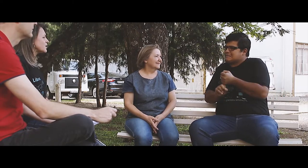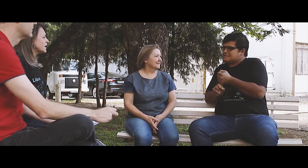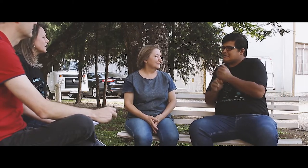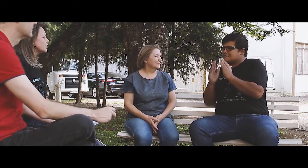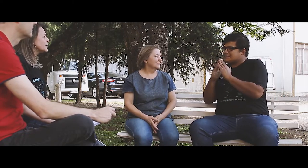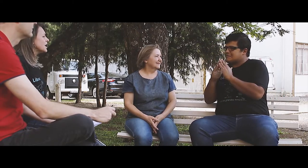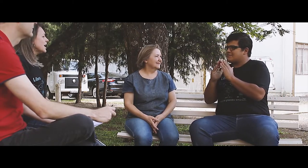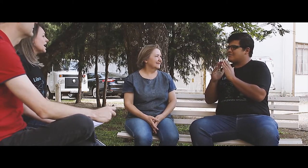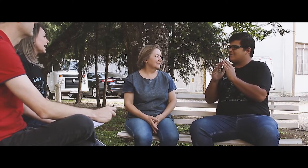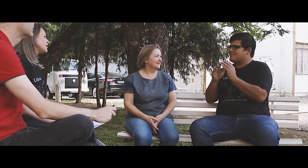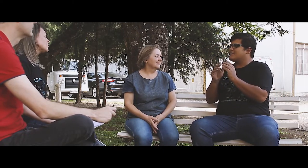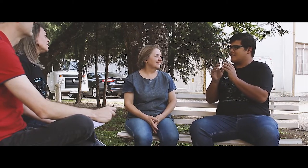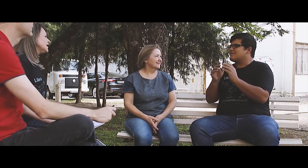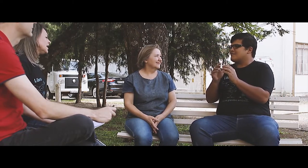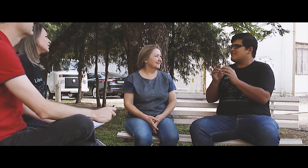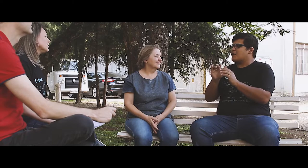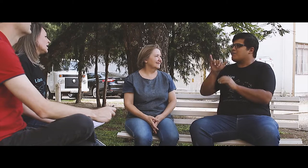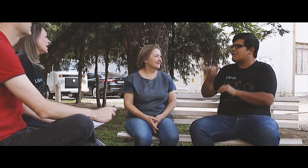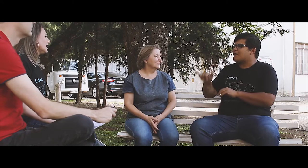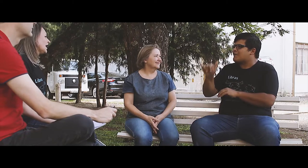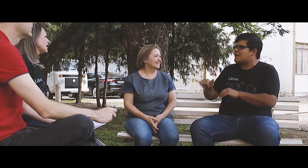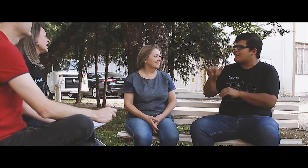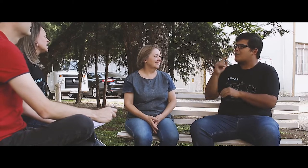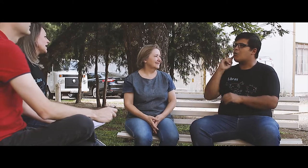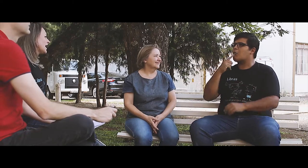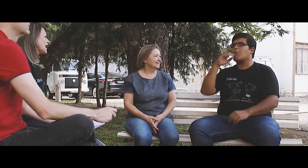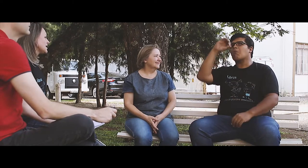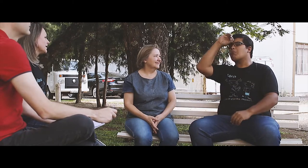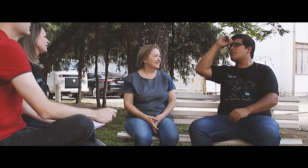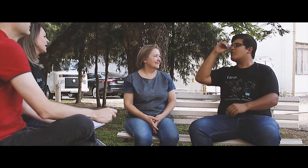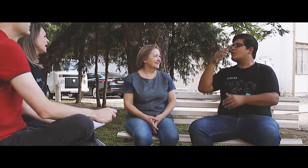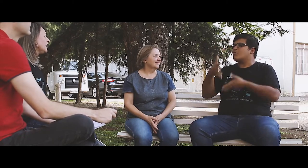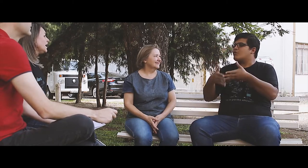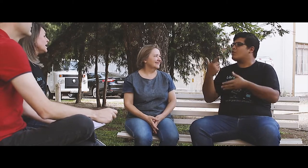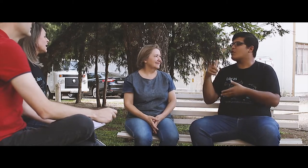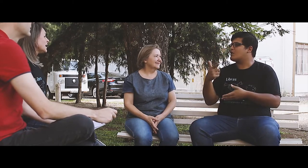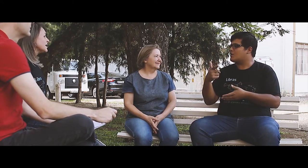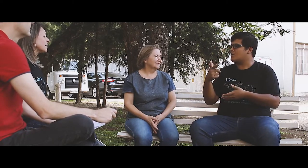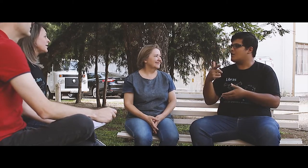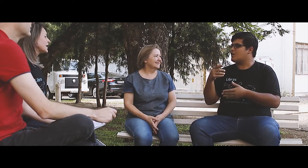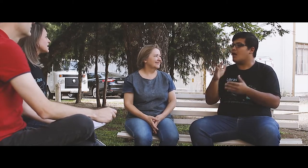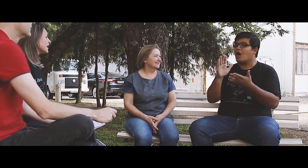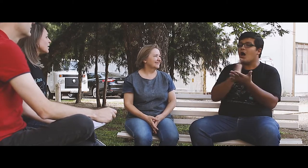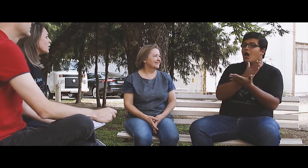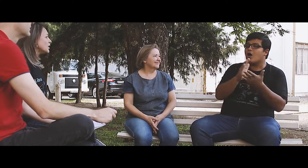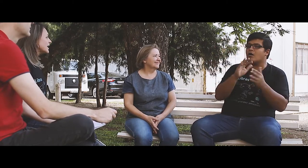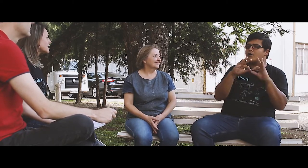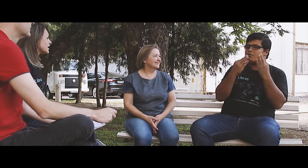mãos" e acabam escondendo a criança em casa né, e a criança fica sem comunicação.